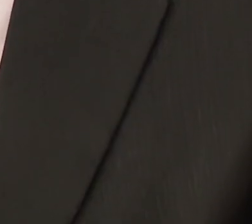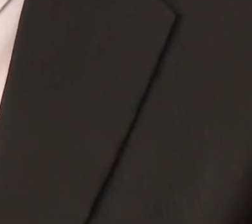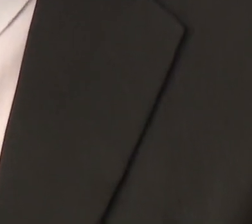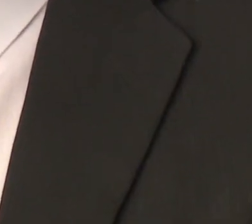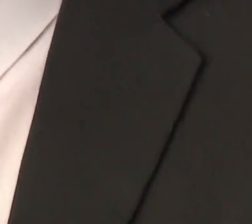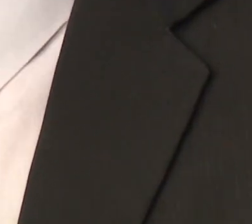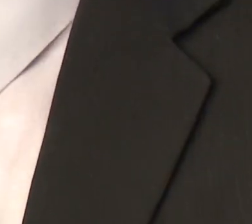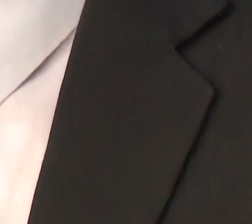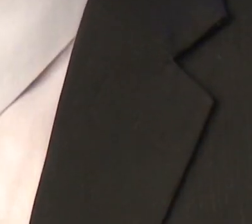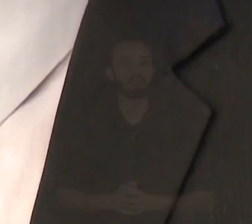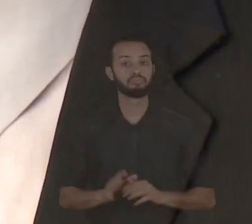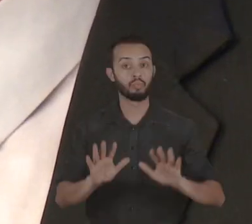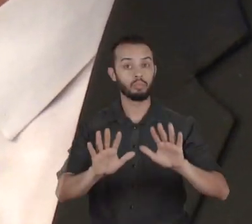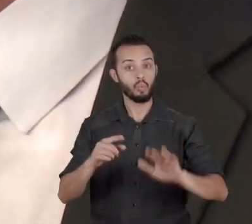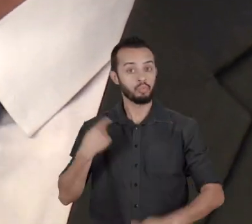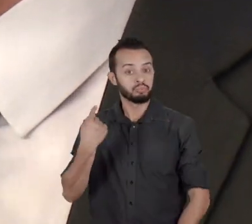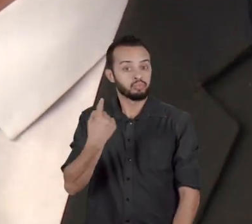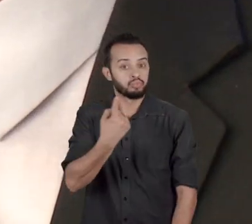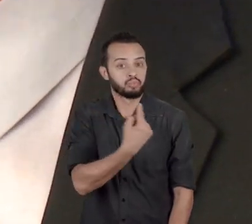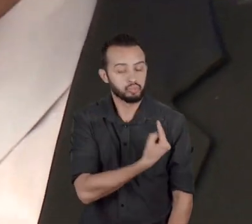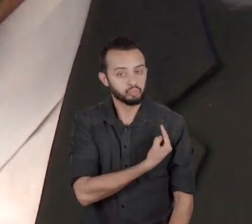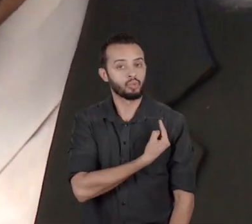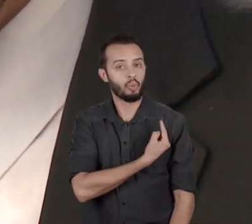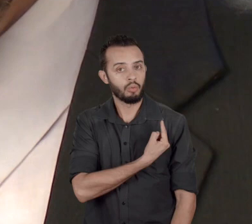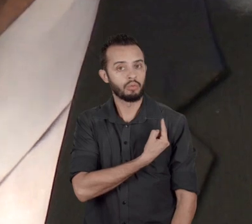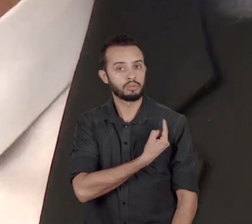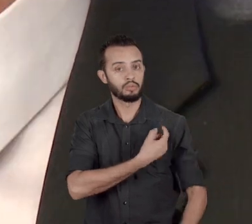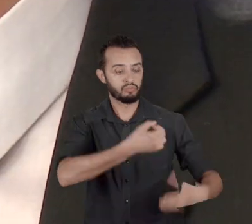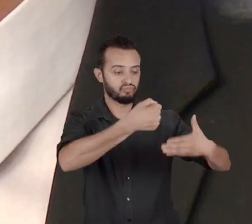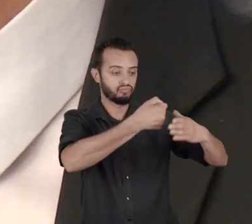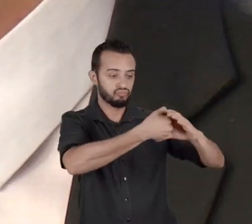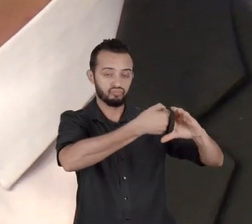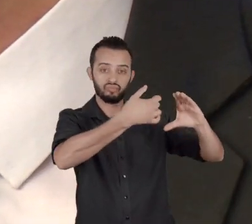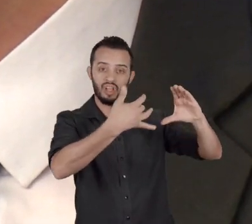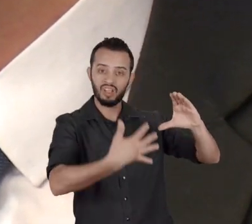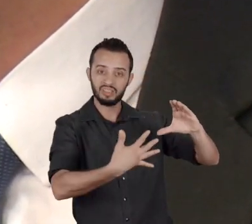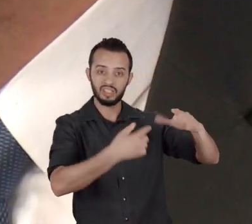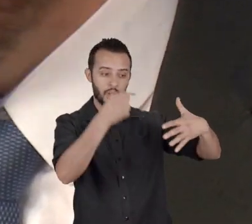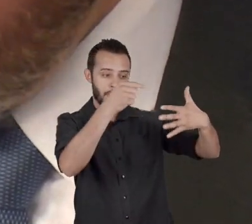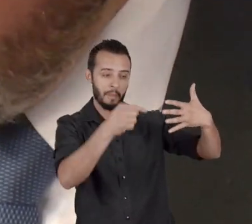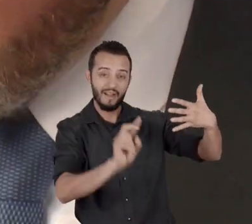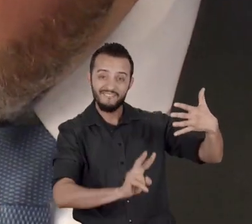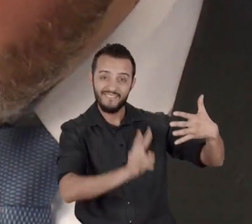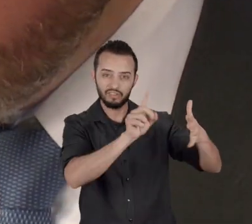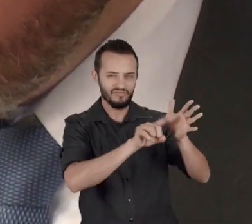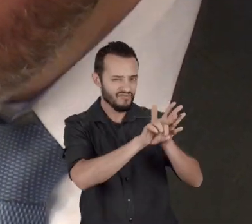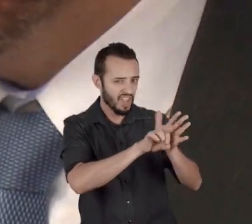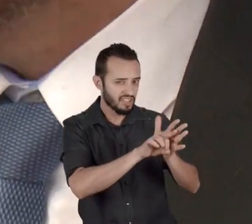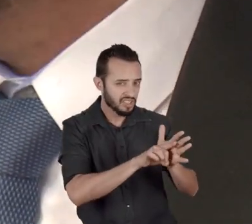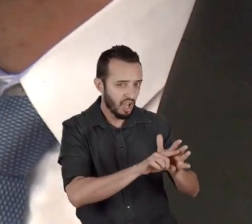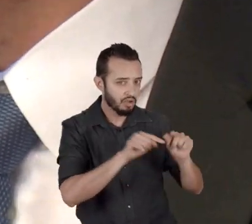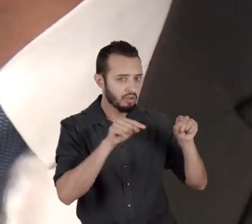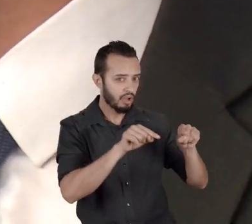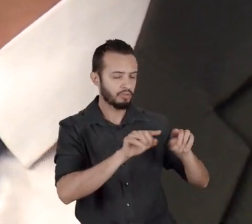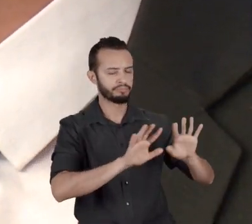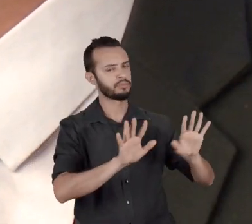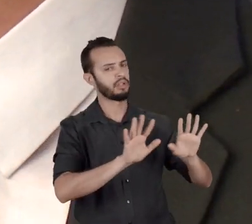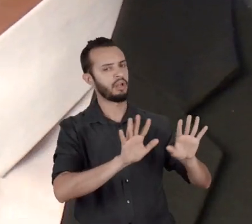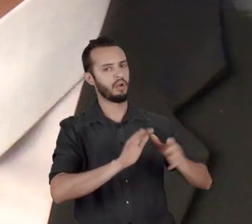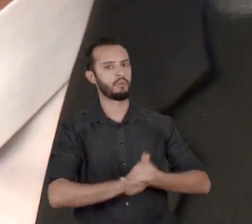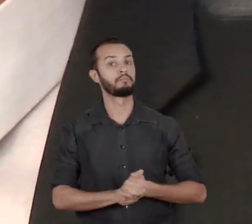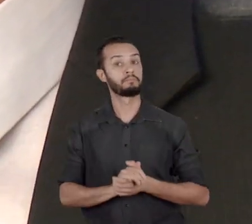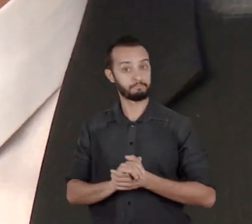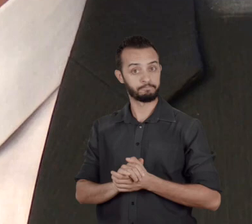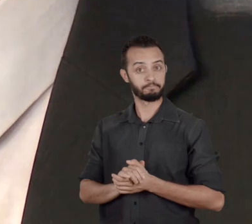Não estamos investigando o que é a virtude, mas sim investigando como nos